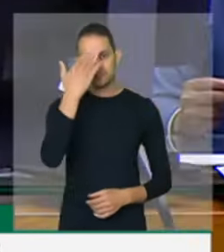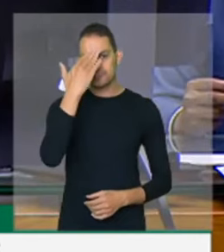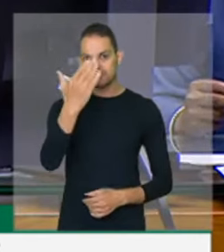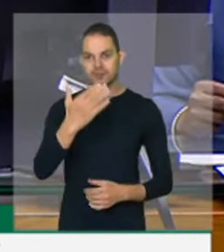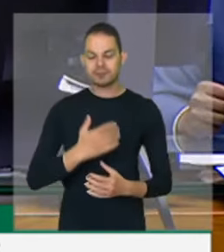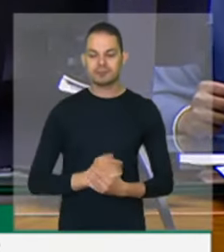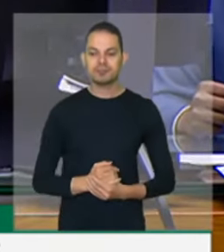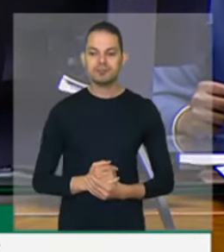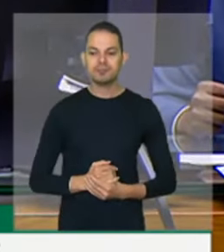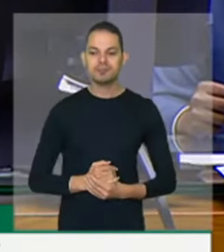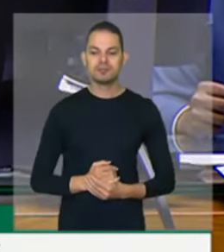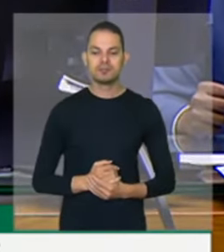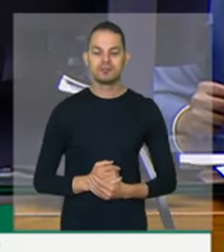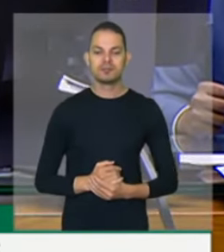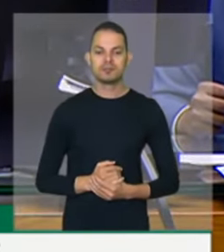MUITO OBRIGADO. -- [PRESIDENTE]: COMO